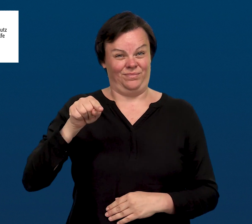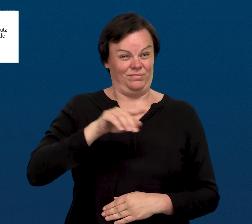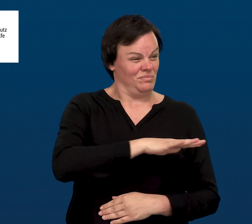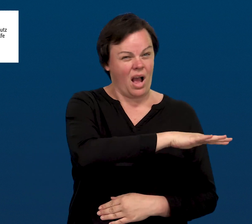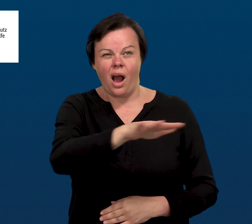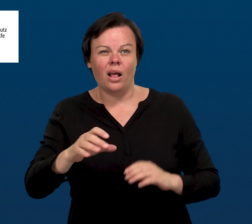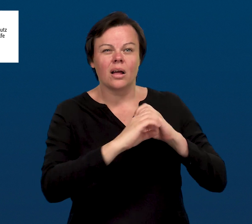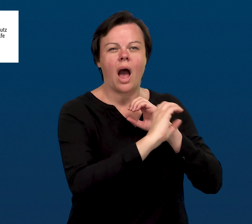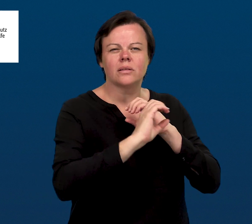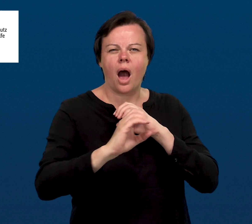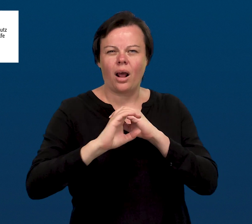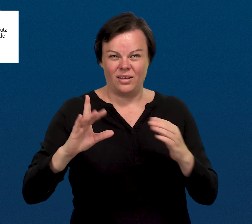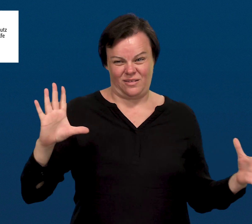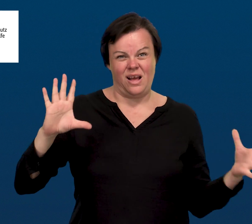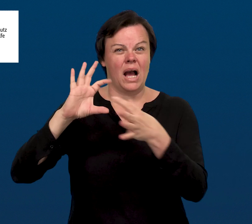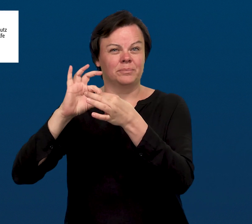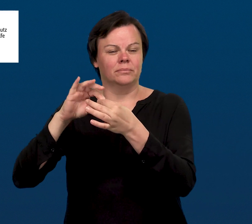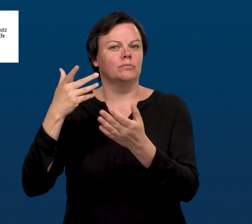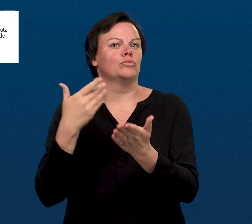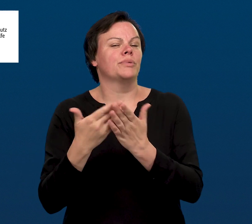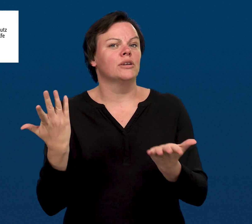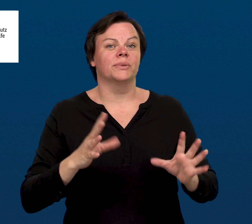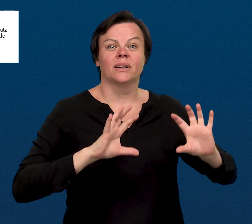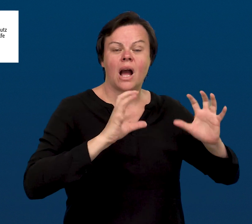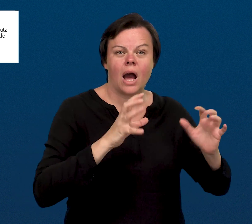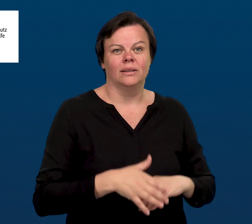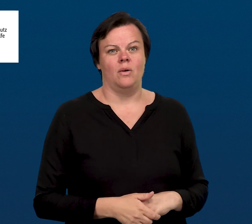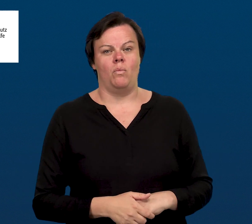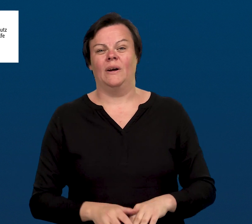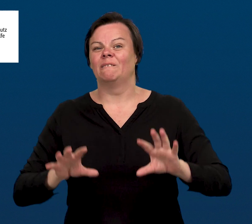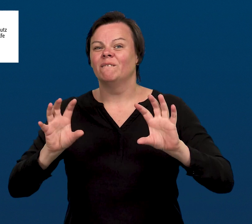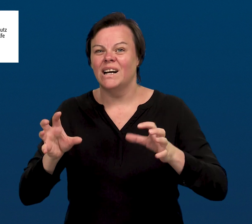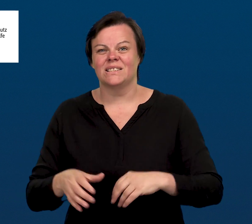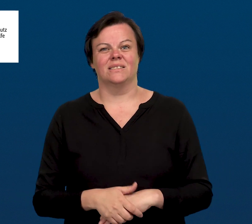Alle daran angeschlossenen Kanäle wie Radio, Fernsehen,